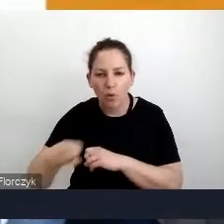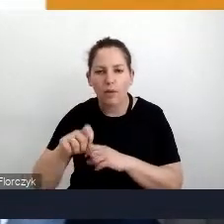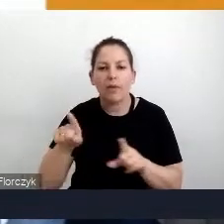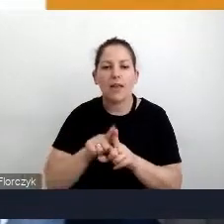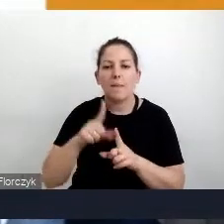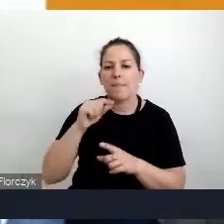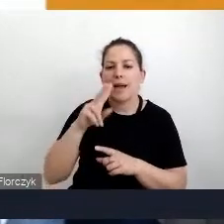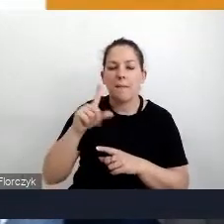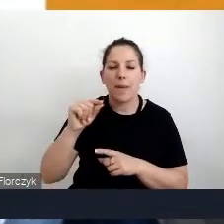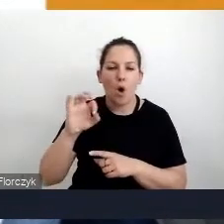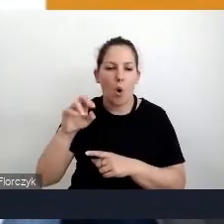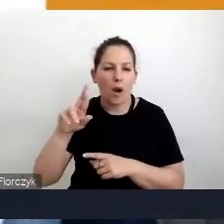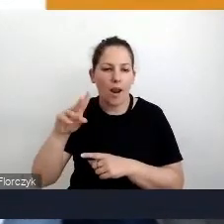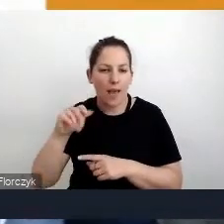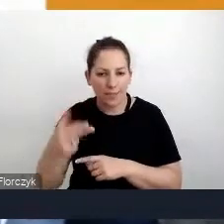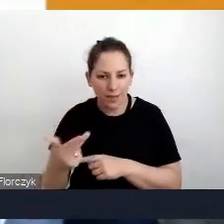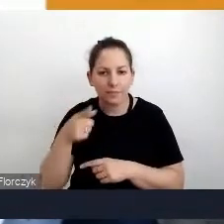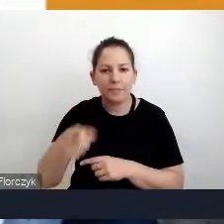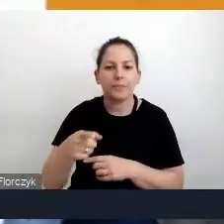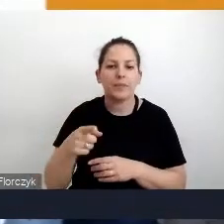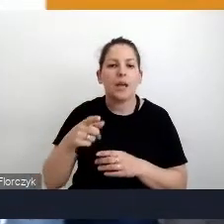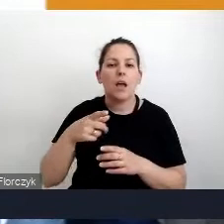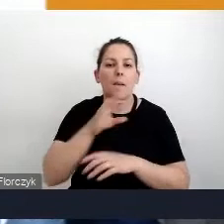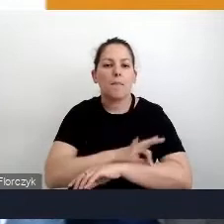to jest projekt tak dumnie nazwany Projekt Blue Bridge.